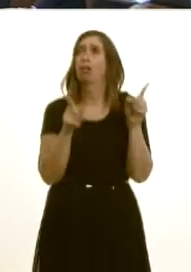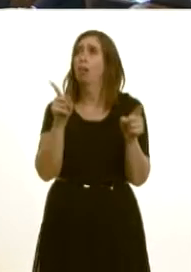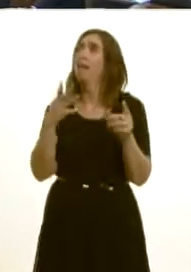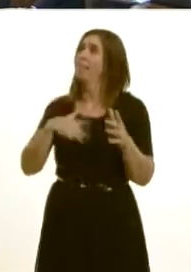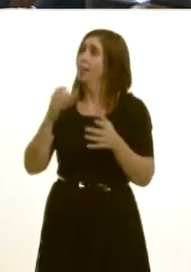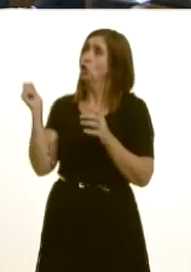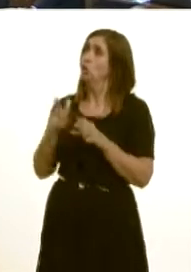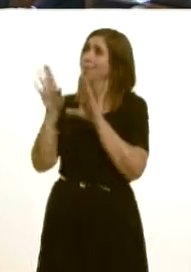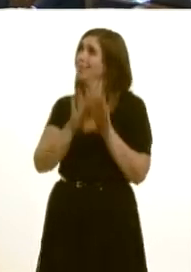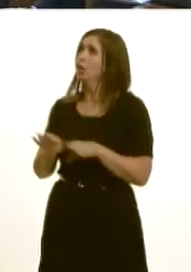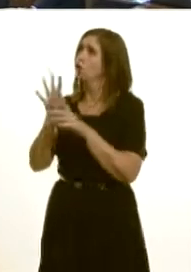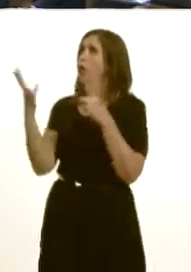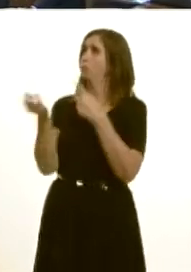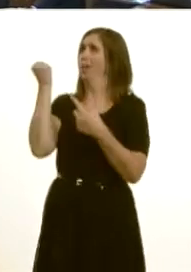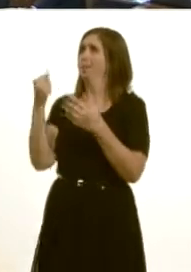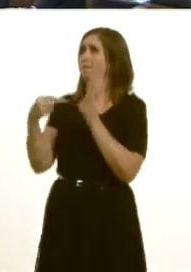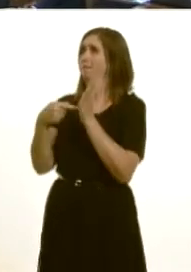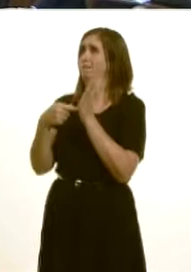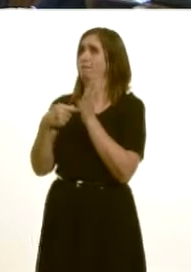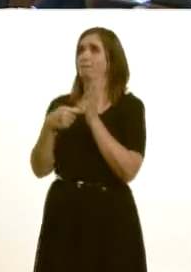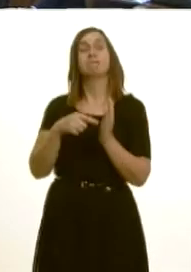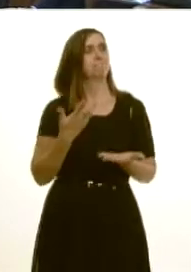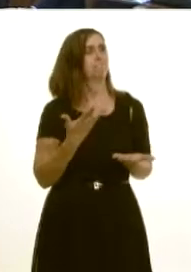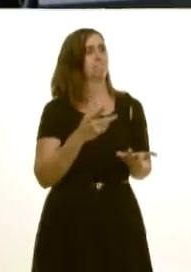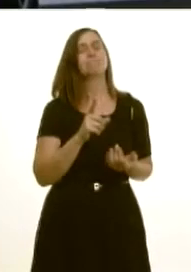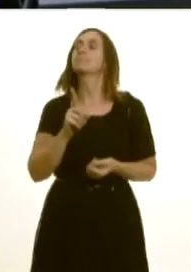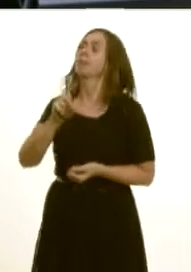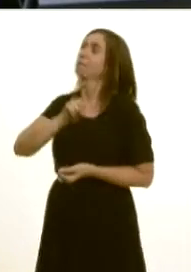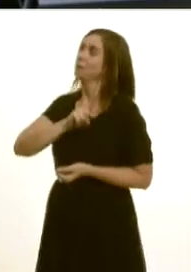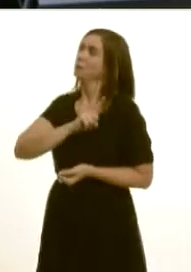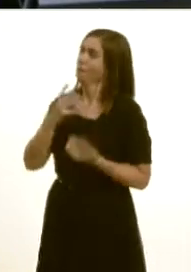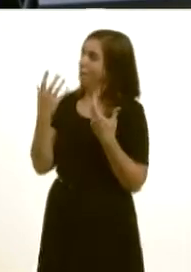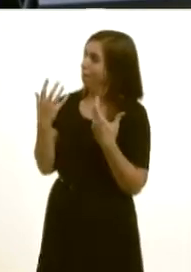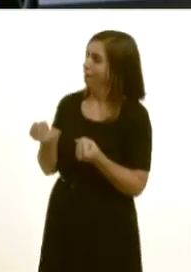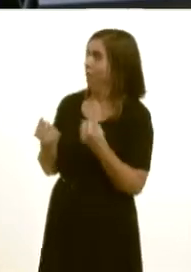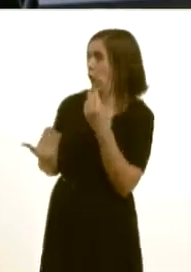Carwyn Jones: Dyna pam, wrth gwrs, mae gennym ni’r cynllun newydd yn y gyllideb sydd yn